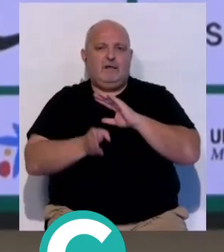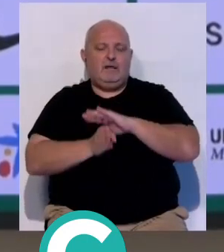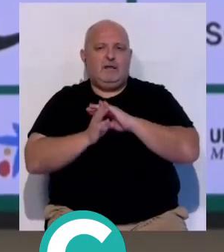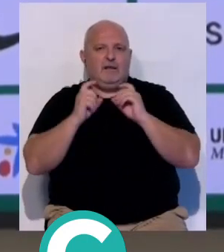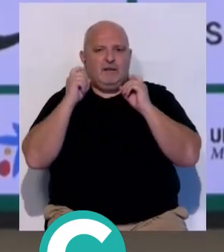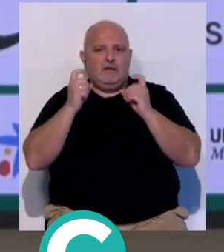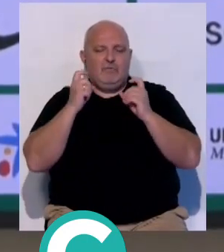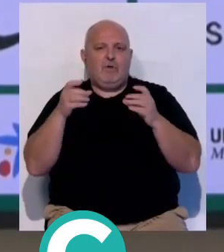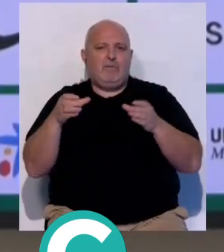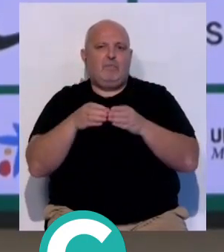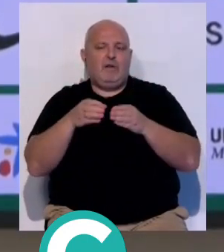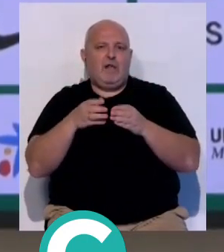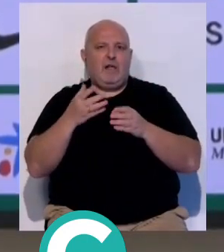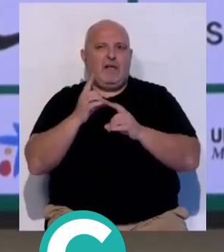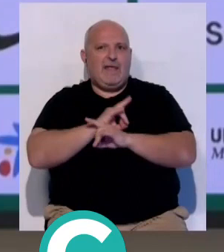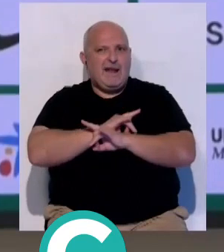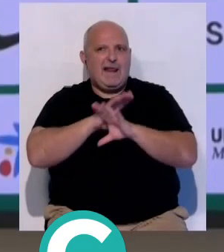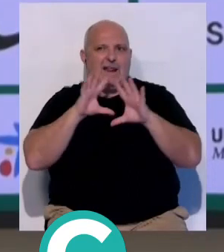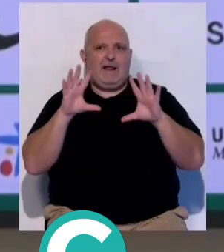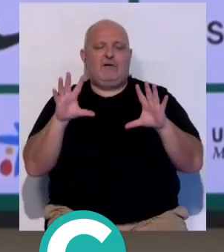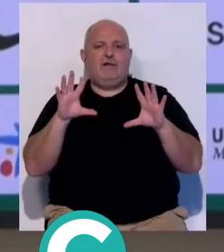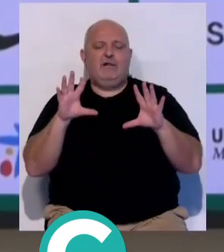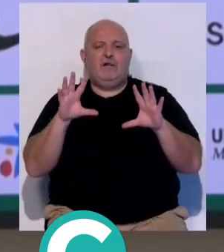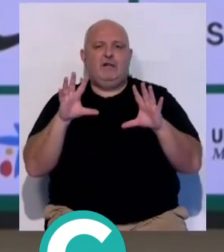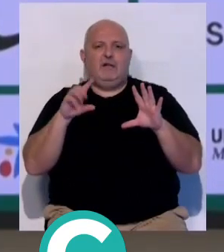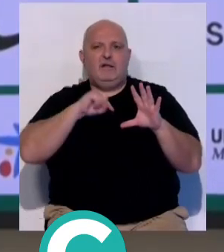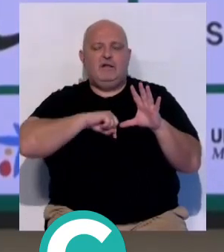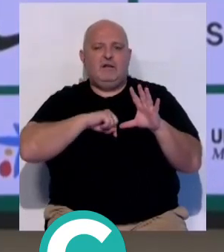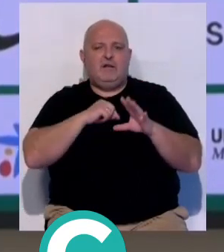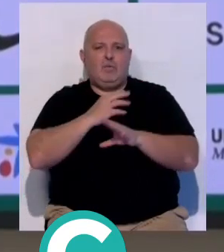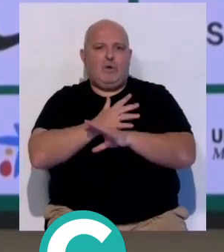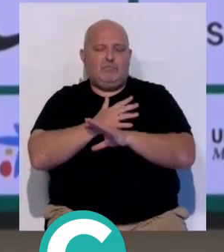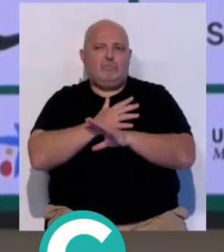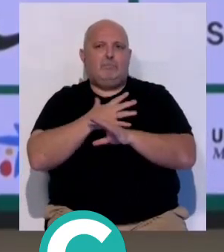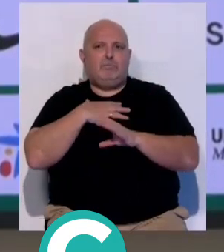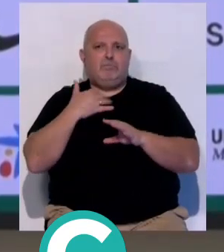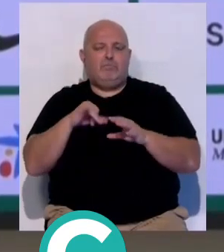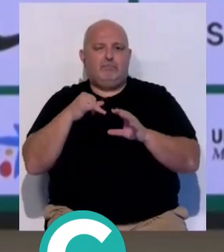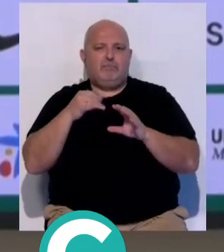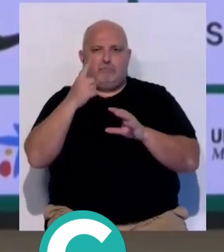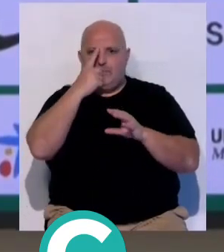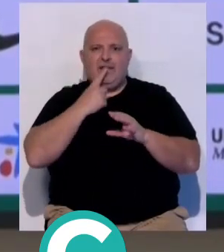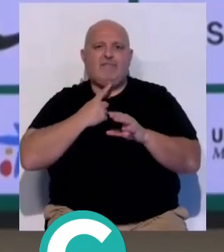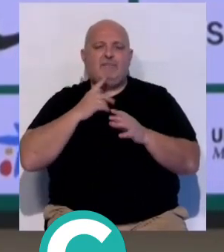ver un equipo que tenga claro una organización de juego que pueda definir un perfil y una idea